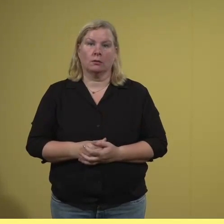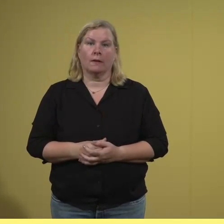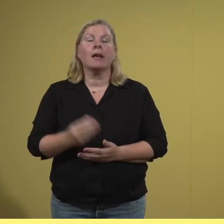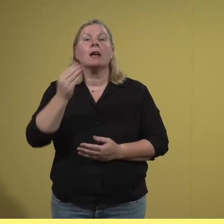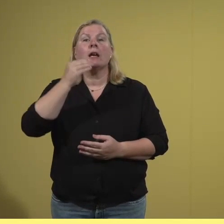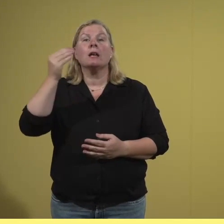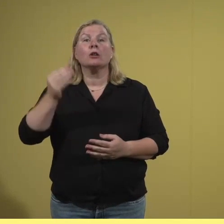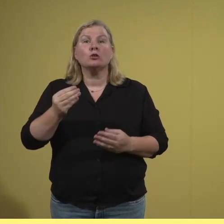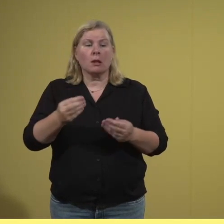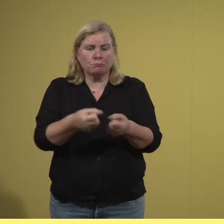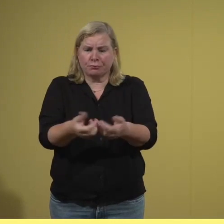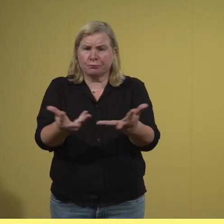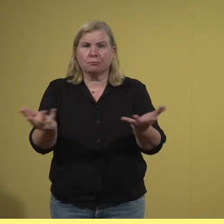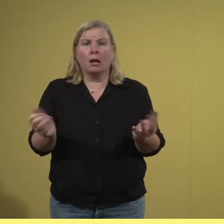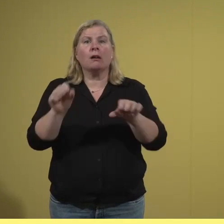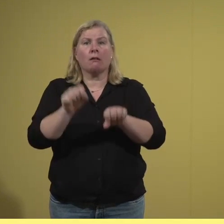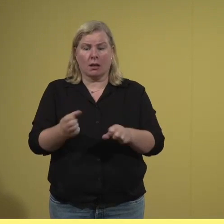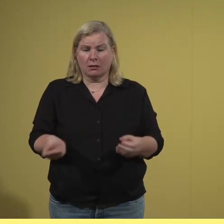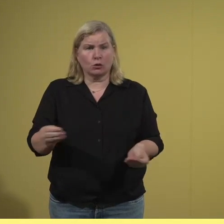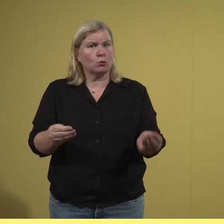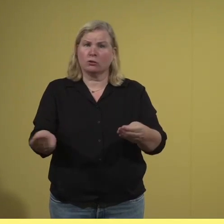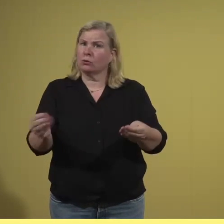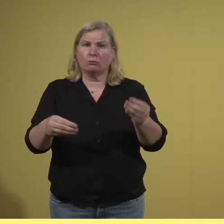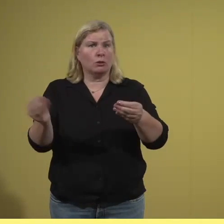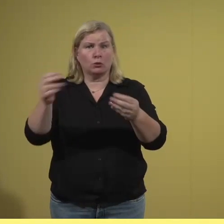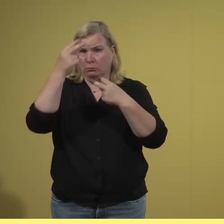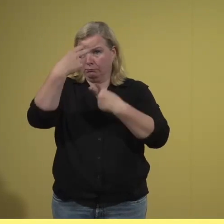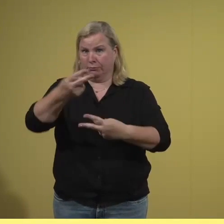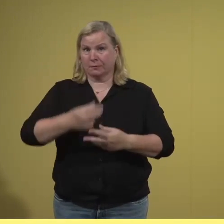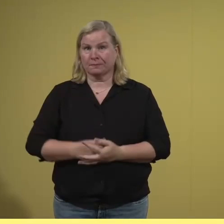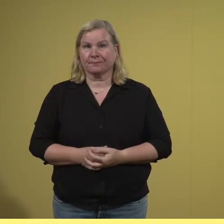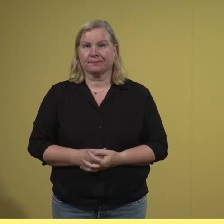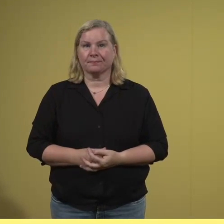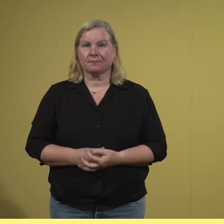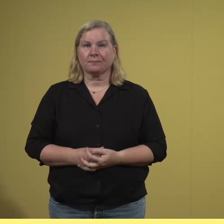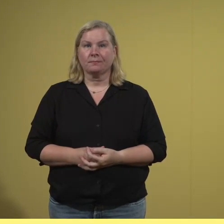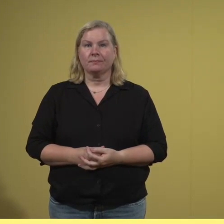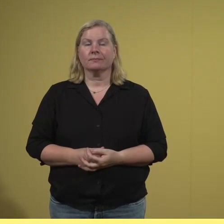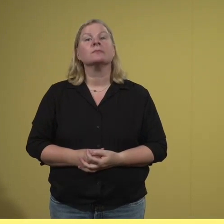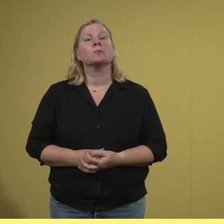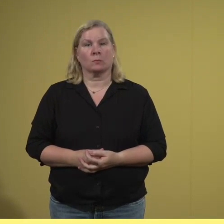Du kannst alle möglichen Geschmacksrichtungen da reinzaubern. Das ist total dir überlassen.